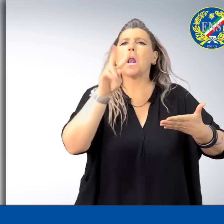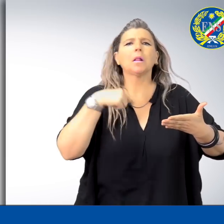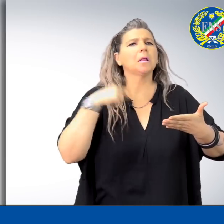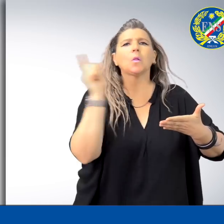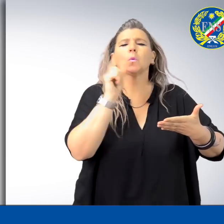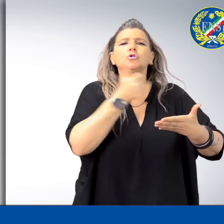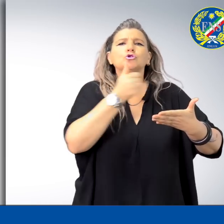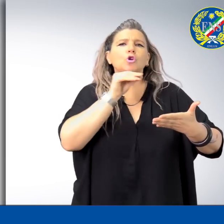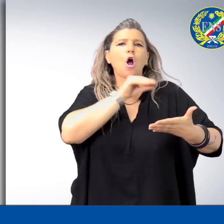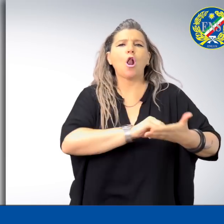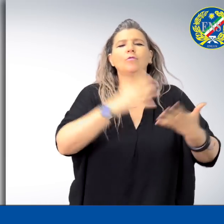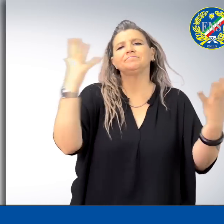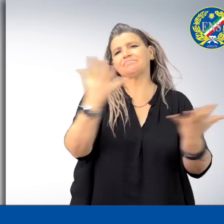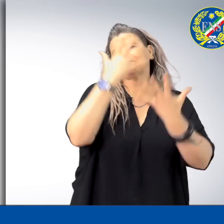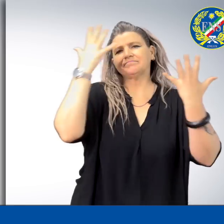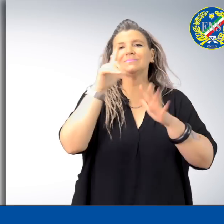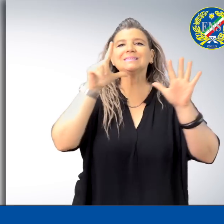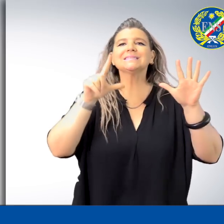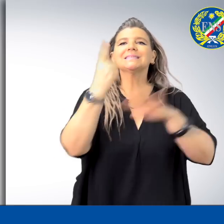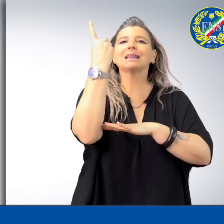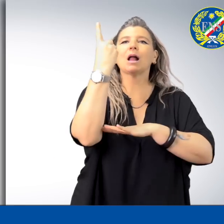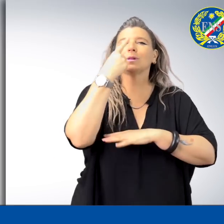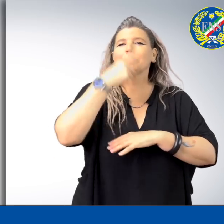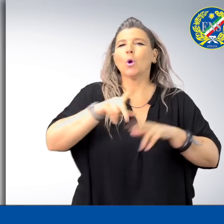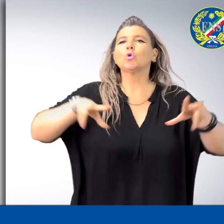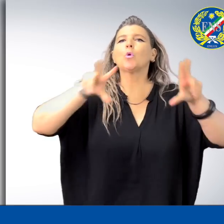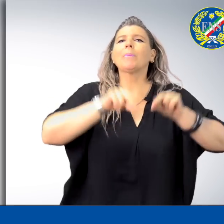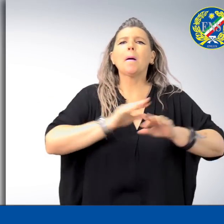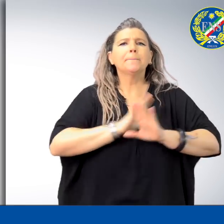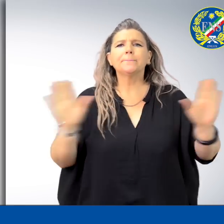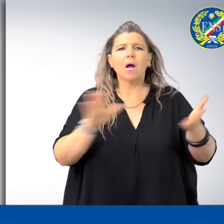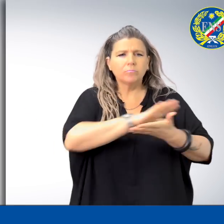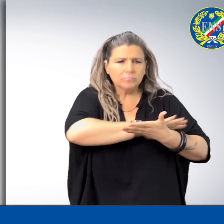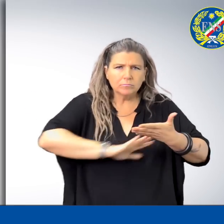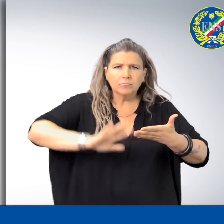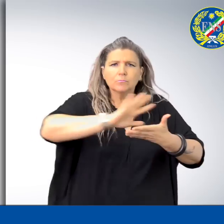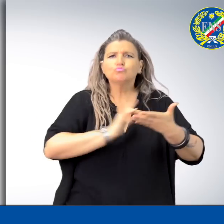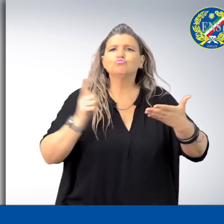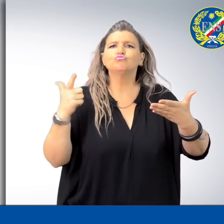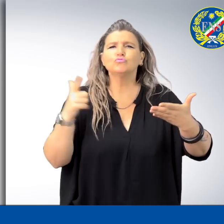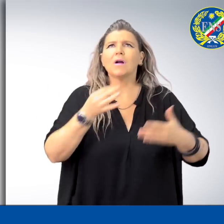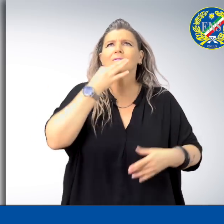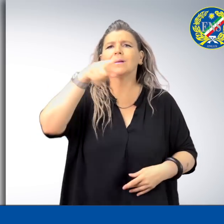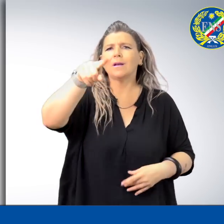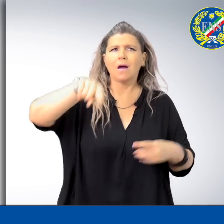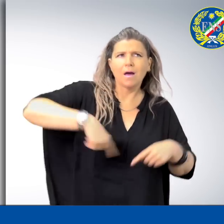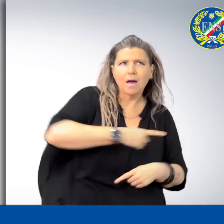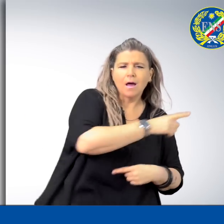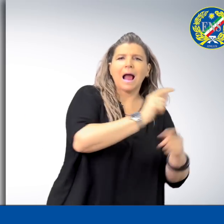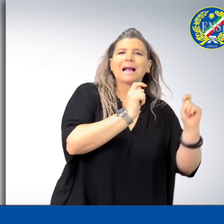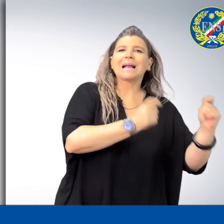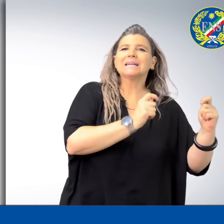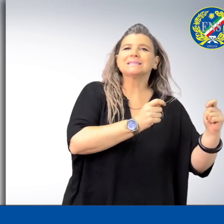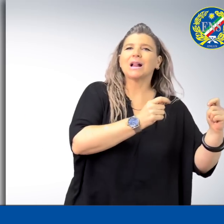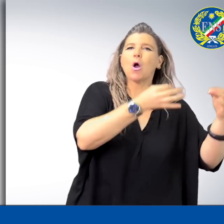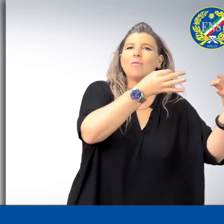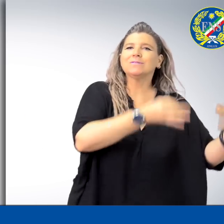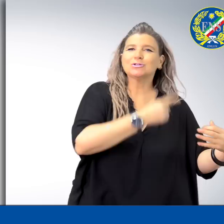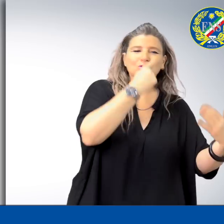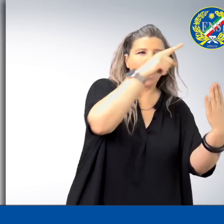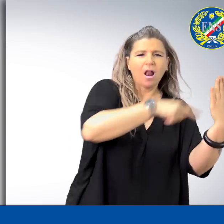e se vedete solo il codice 71 che significa patente duplicata e prendete la gazzetta ufficiale